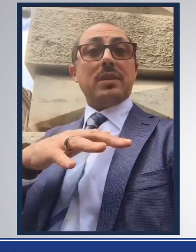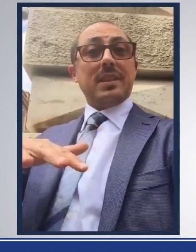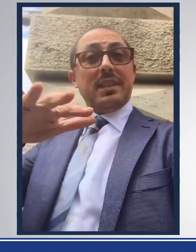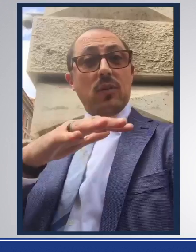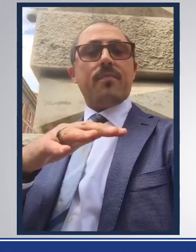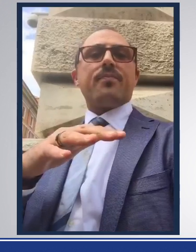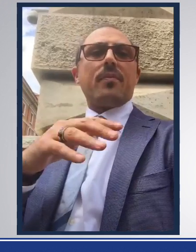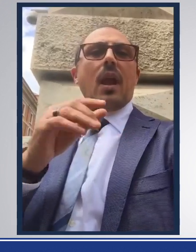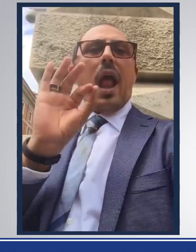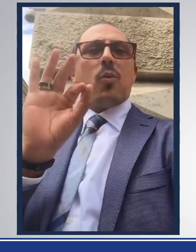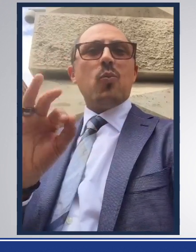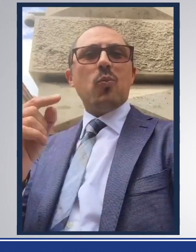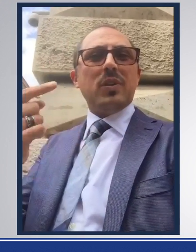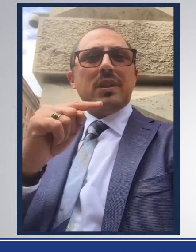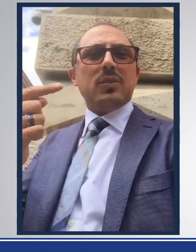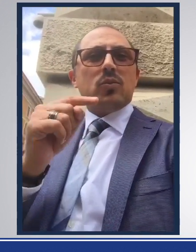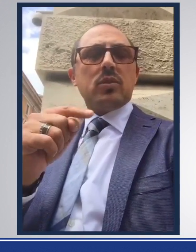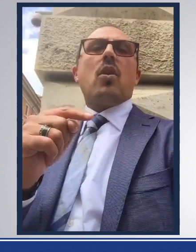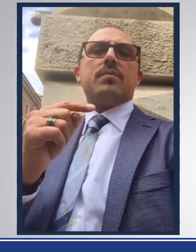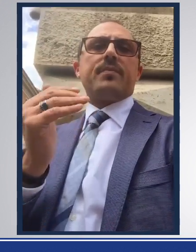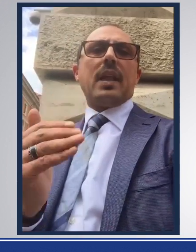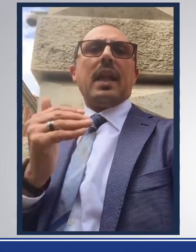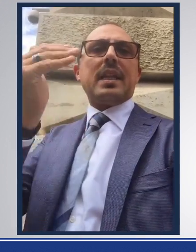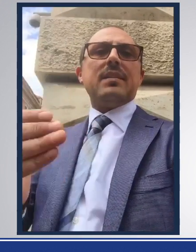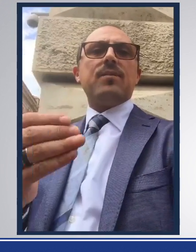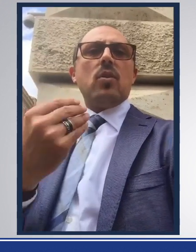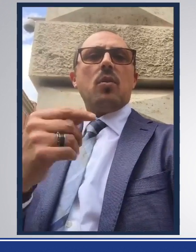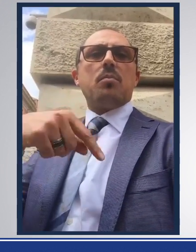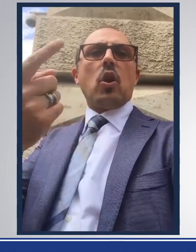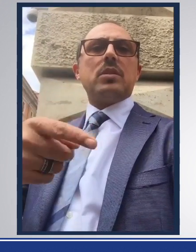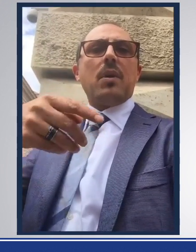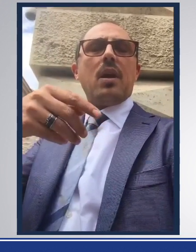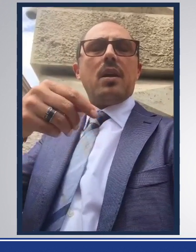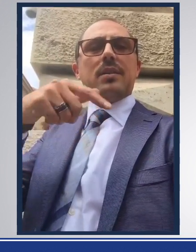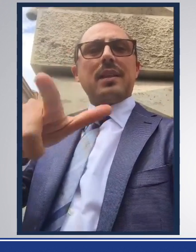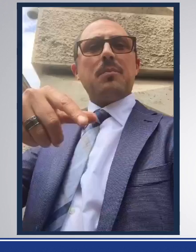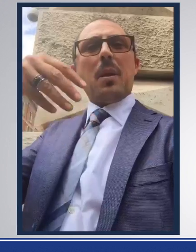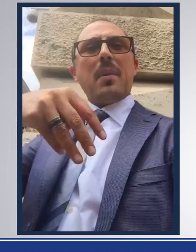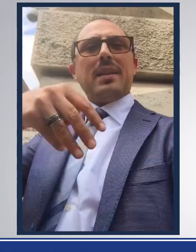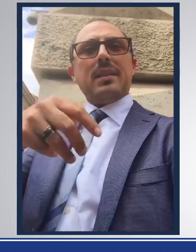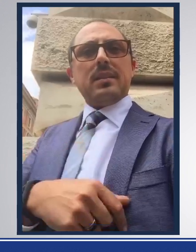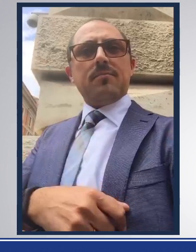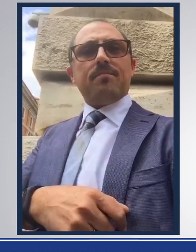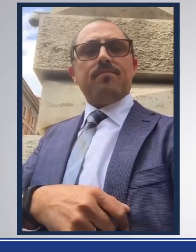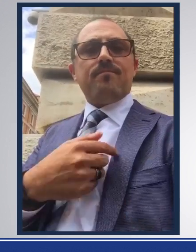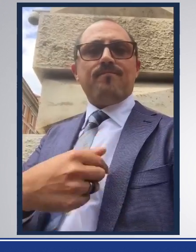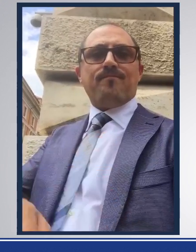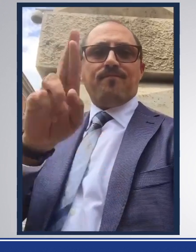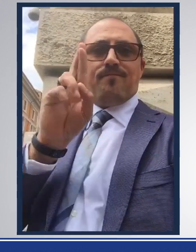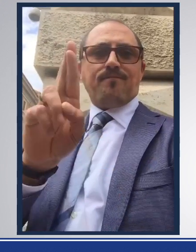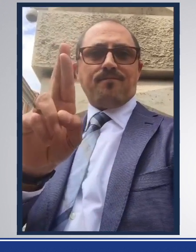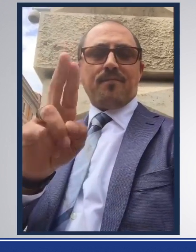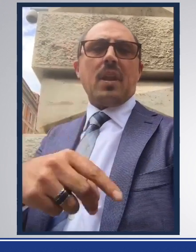ma alcune discussioni sono state rimandate il martedi della prossima settimana.